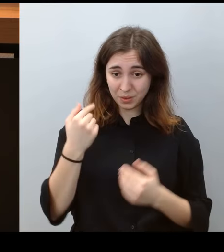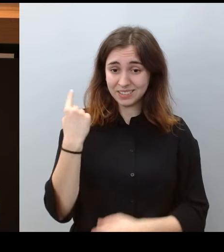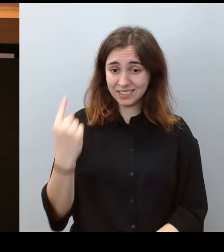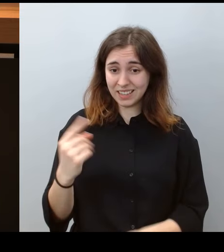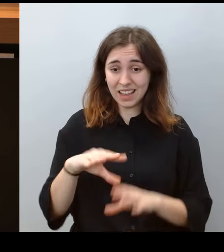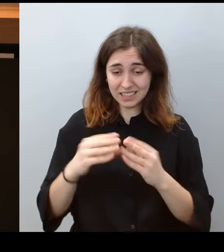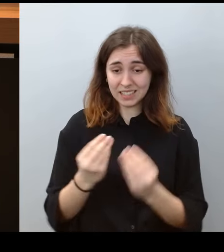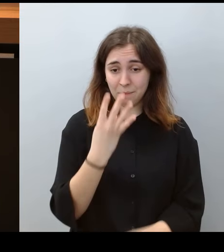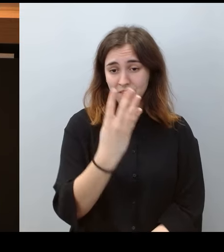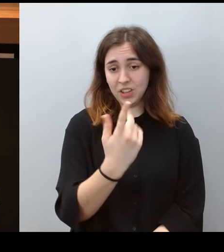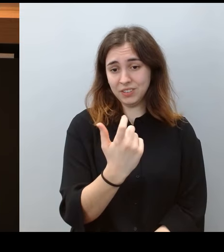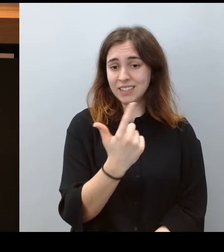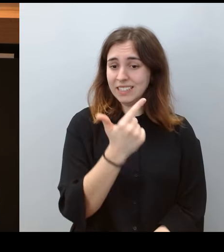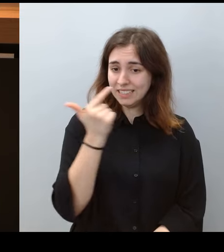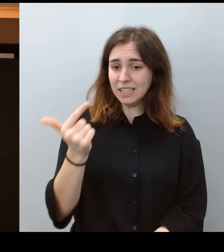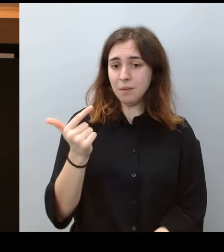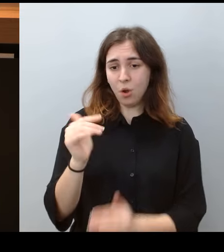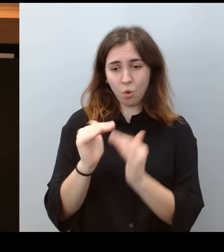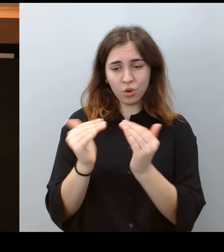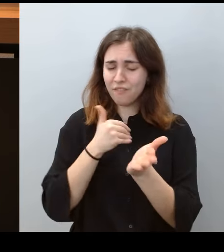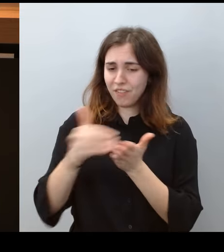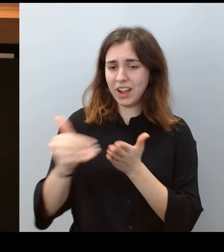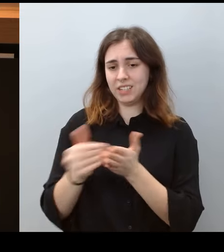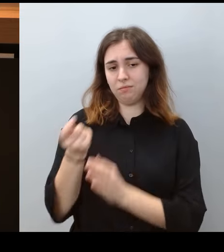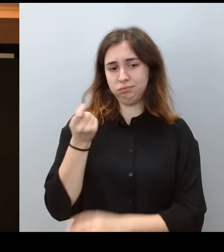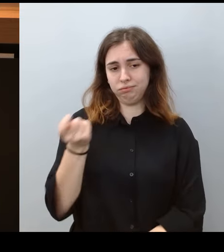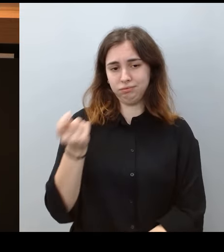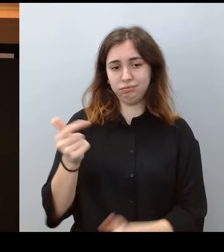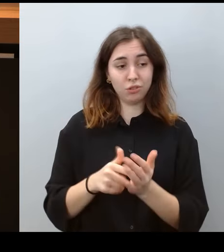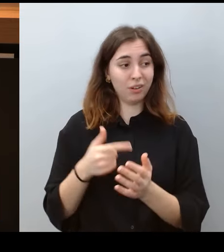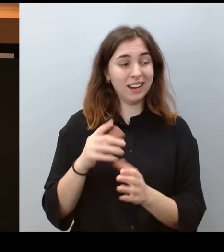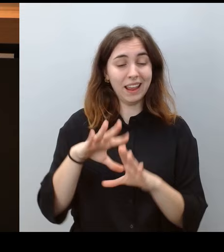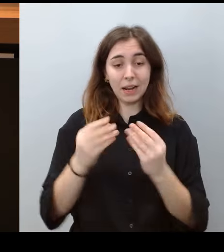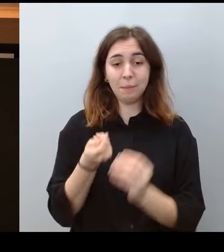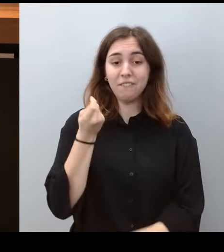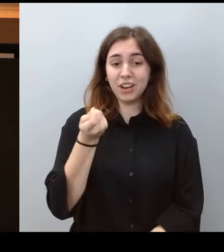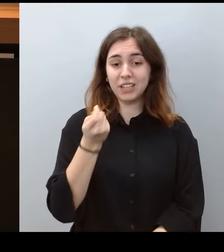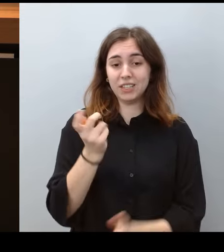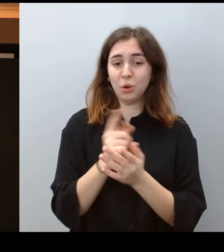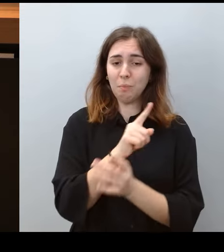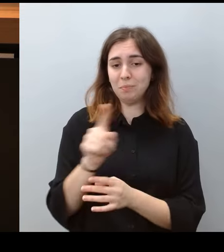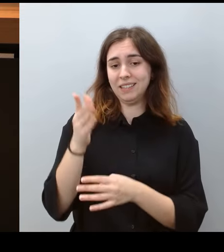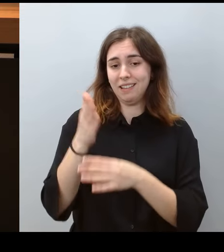worden, weil die Finanzierung stand ja bis Ende November 2023 und bekanntlich sind sie seit erst